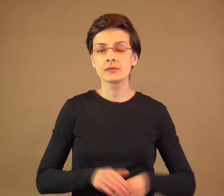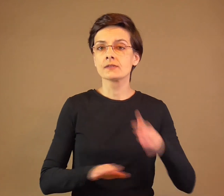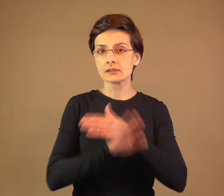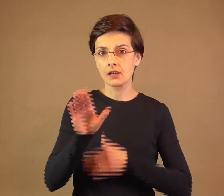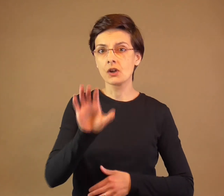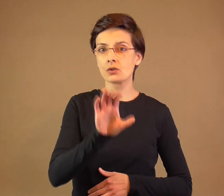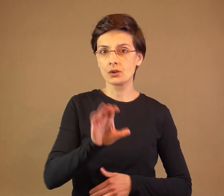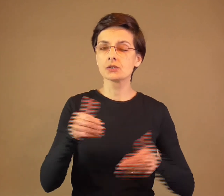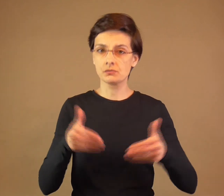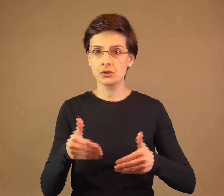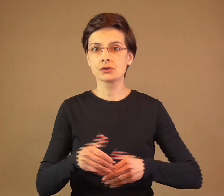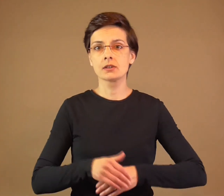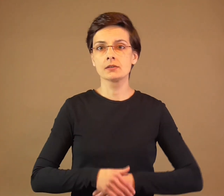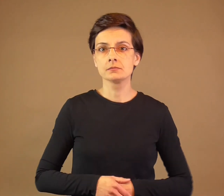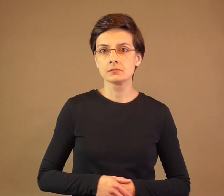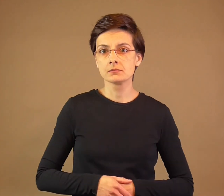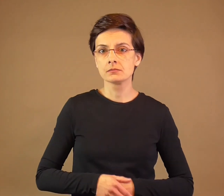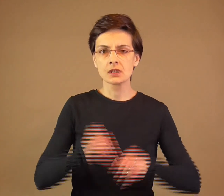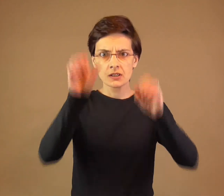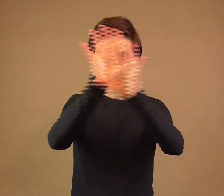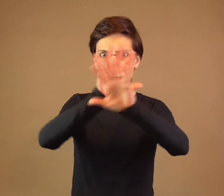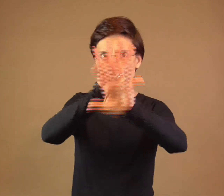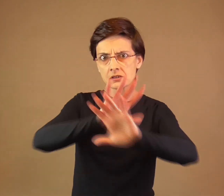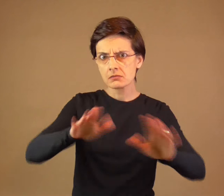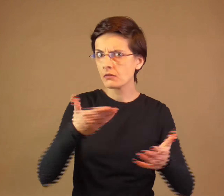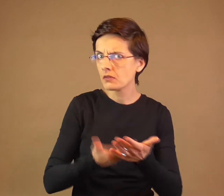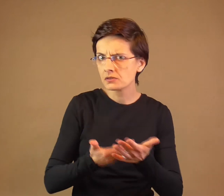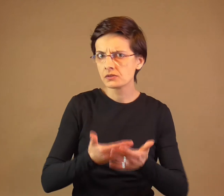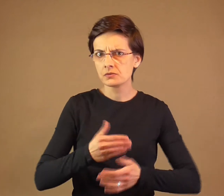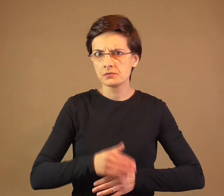Wszystkie te rekwizyty możemy oglądać na wystawie. A dlaczego Widma?